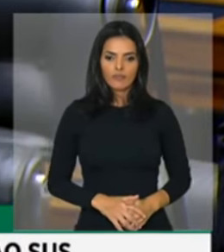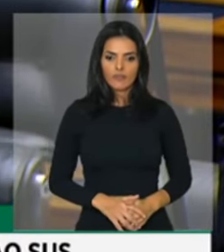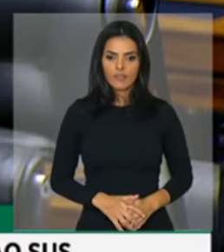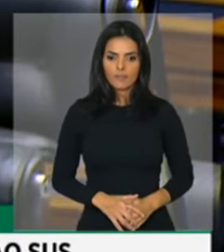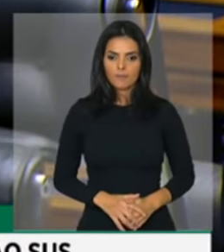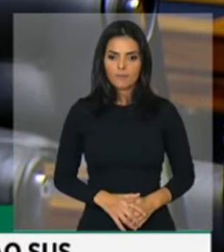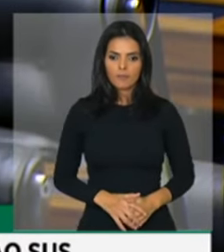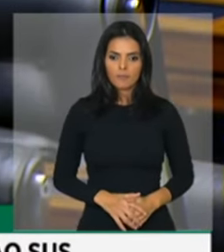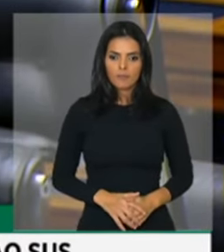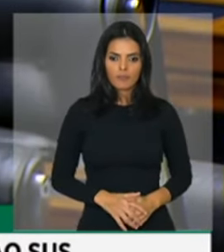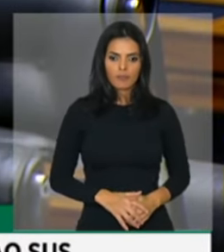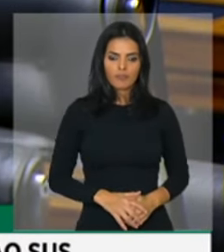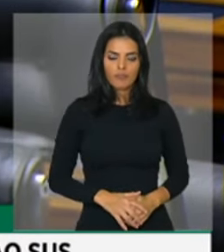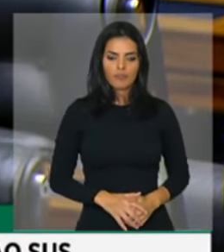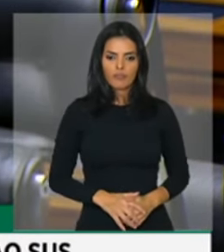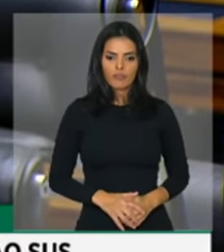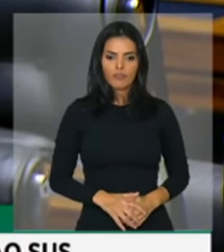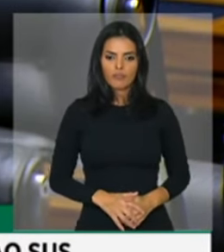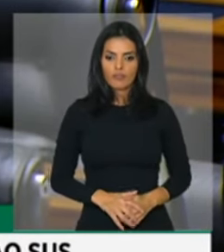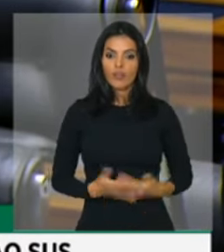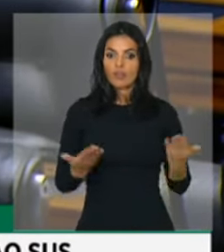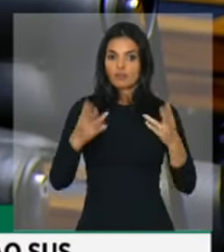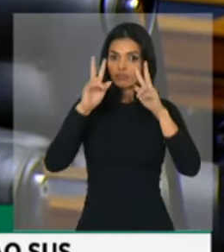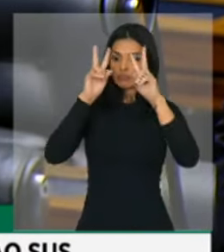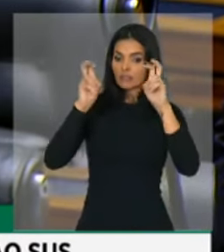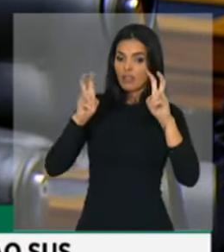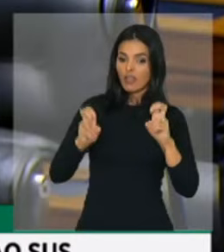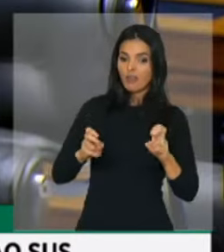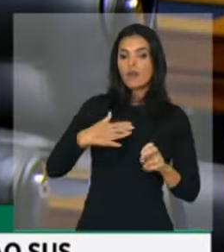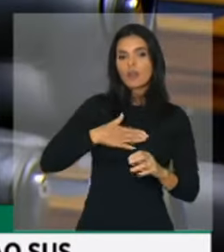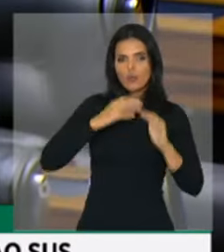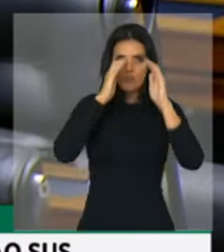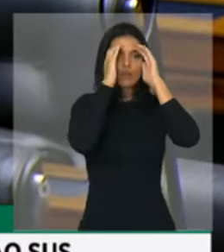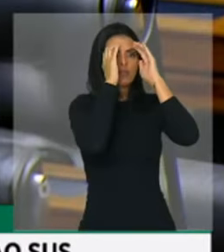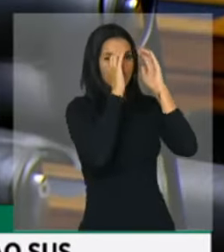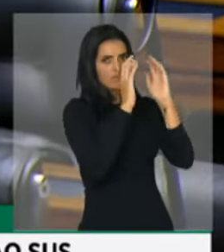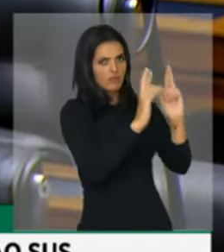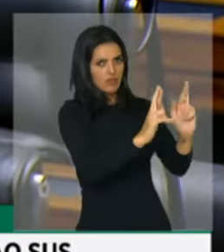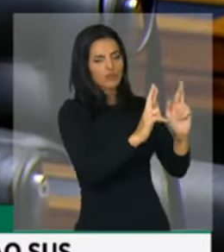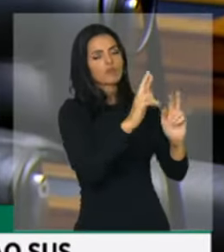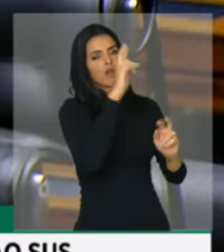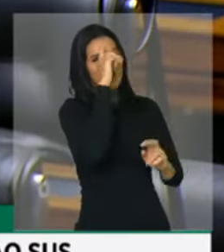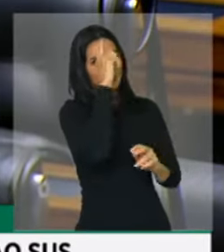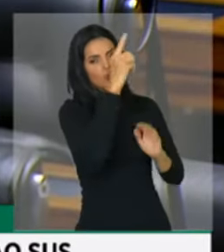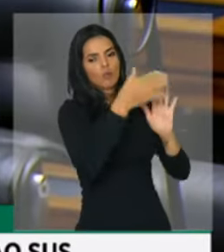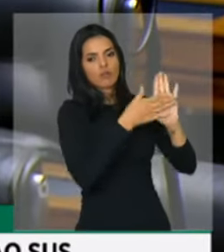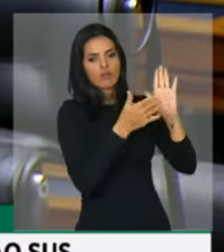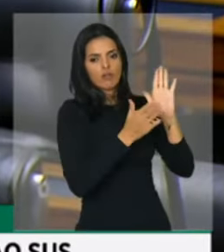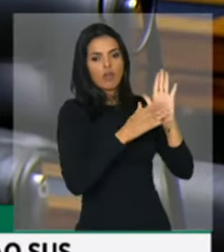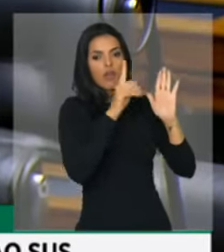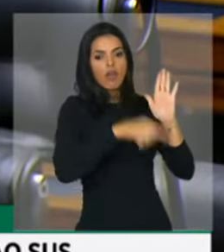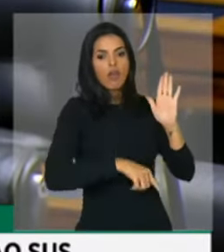TEMAS QUE A MEU VER, COM TODO RESPEITO AOS AUTORES DAS EMENDAS, SÃO TEMAS ESTRANHOS, A FINALIDADE DO NOSSO PROJETO QUE É SALVAR VIDAS, SENHOR PRESIDENTE. ENTÃO EU QUERIA